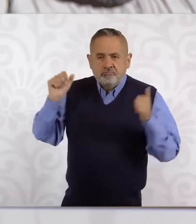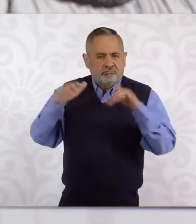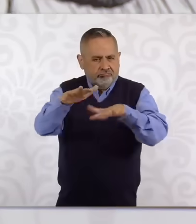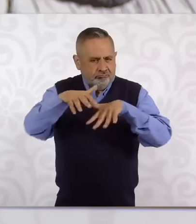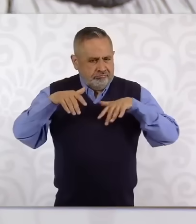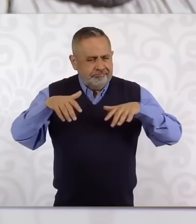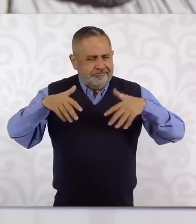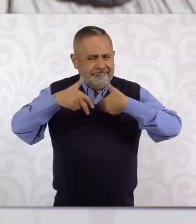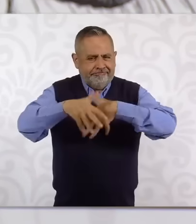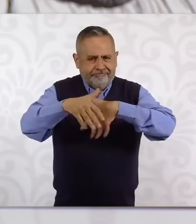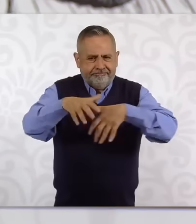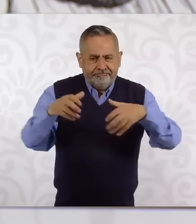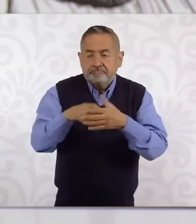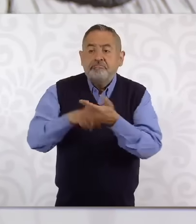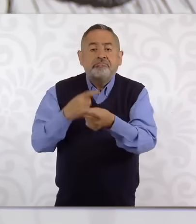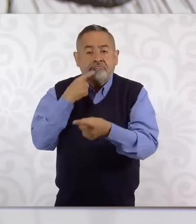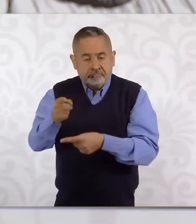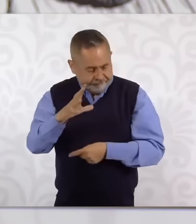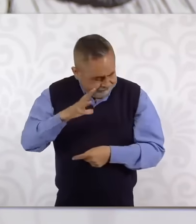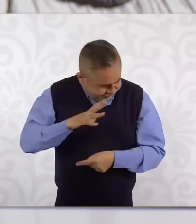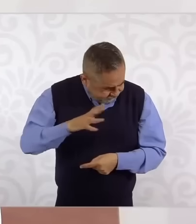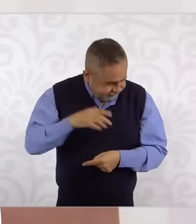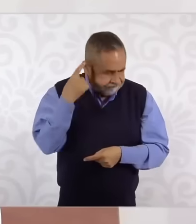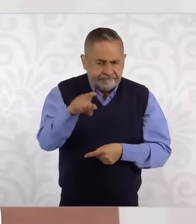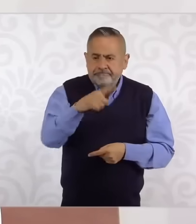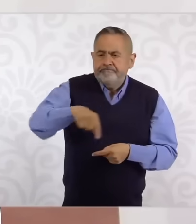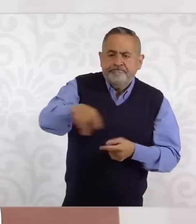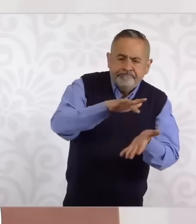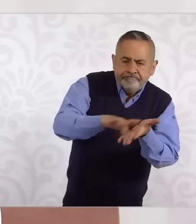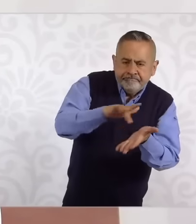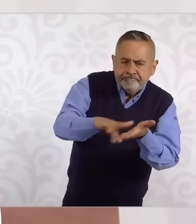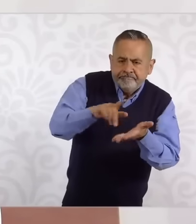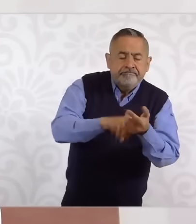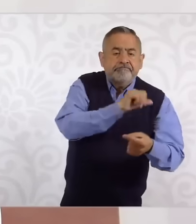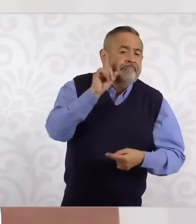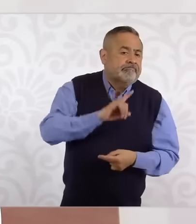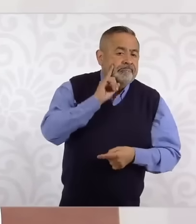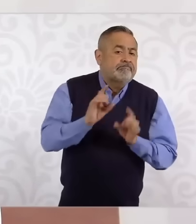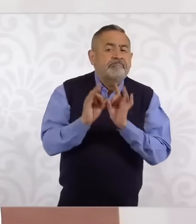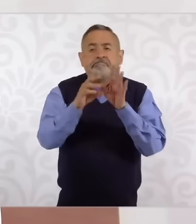el general explicó que hay varias instancias que apoyan a las mujeres en caso de denunciar acoso,